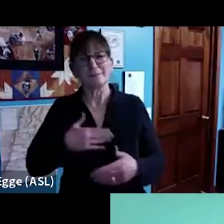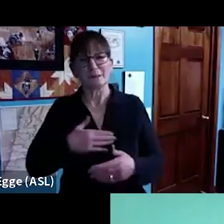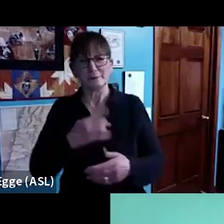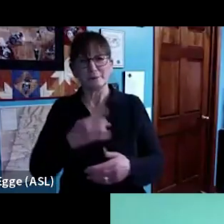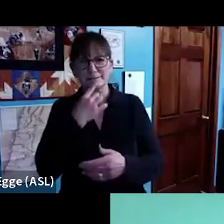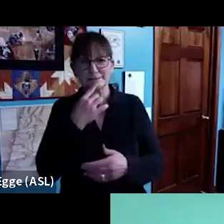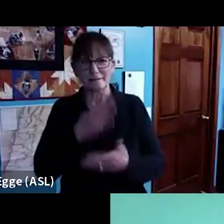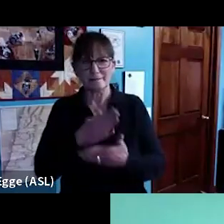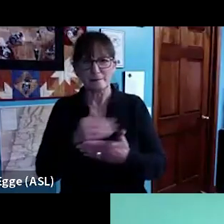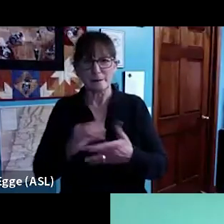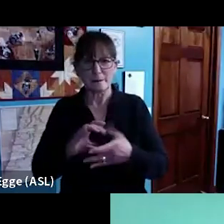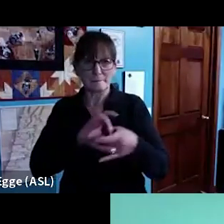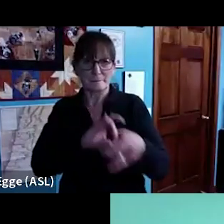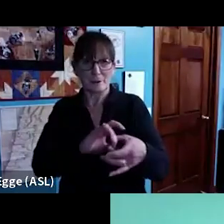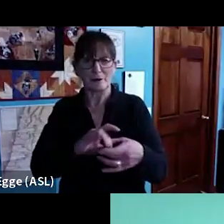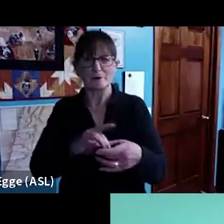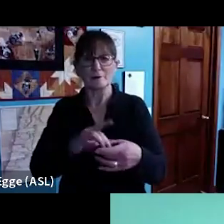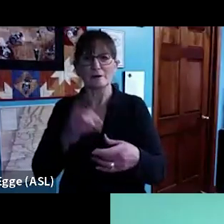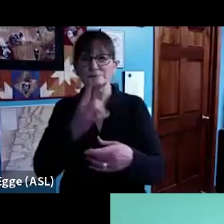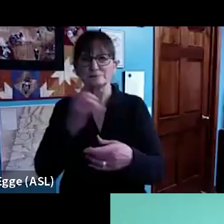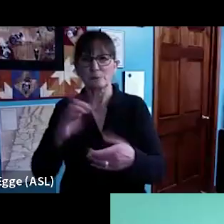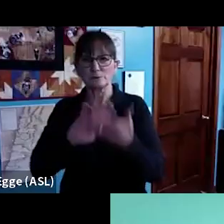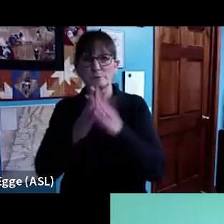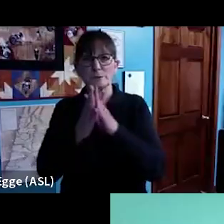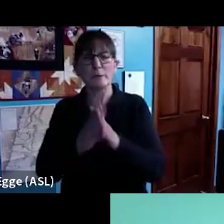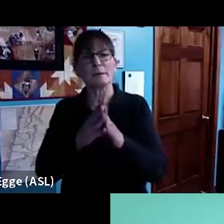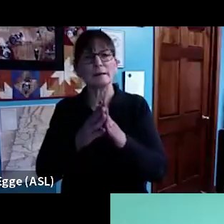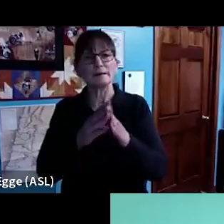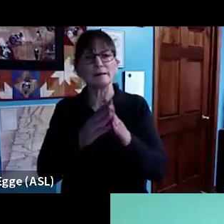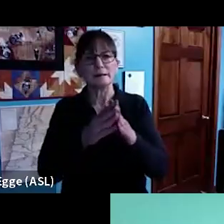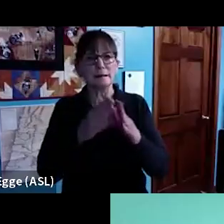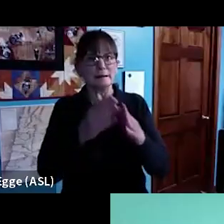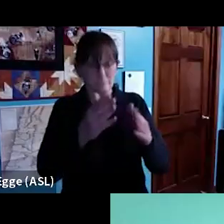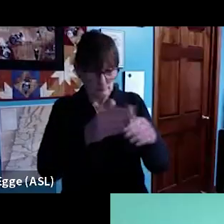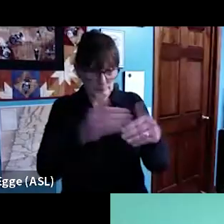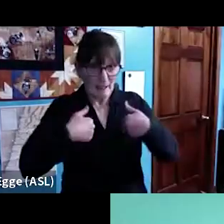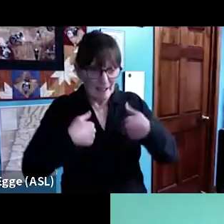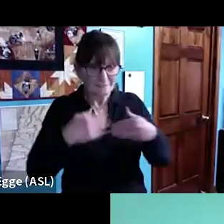y tal vez aprender otra forma para enviar las solicitudes.